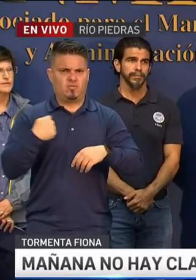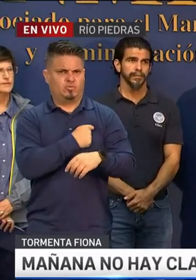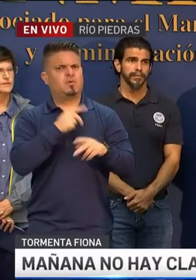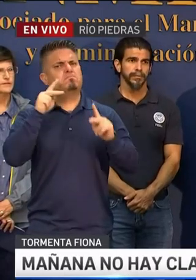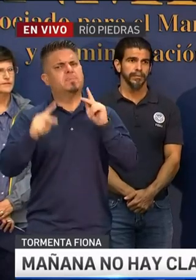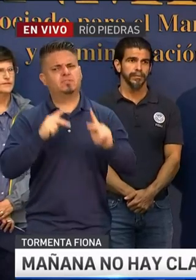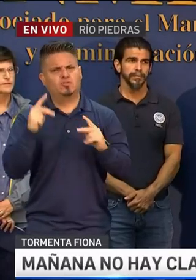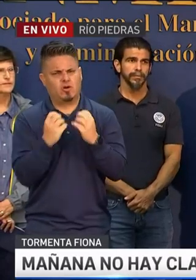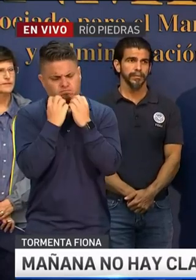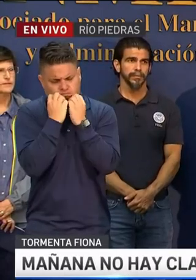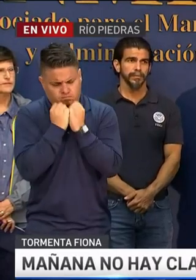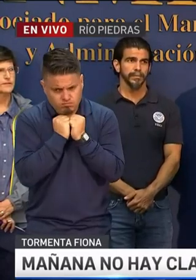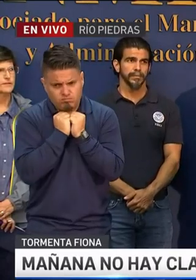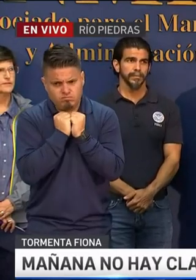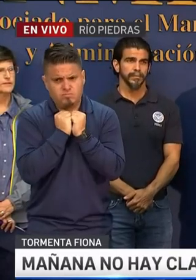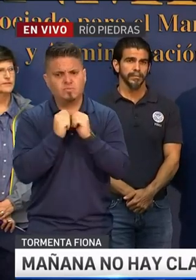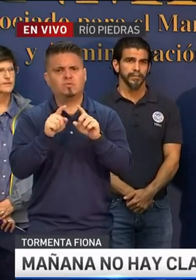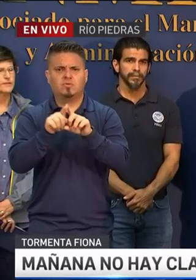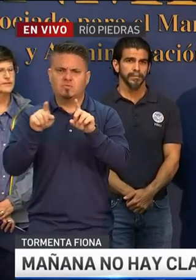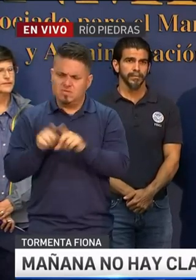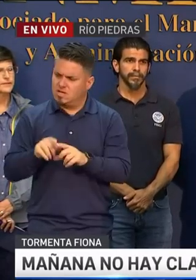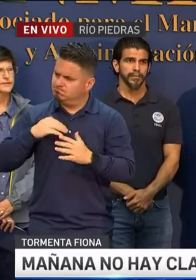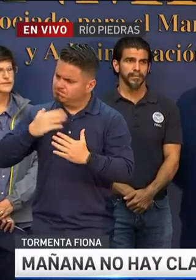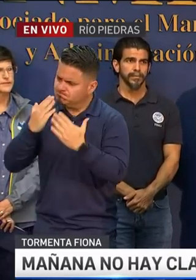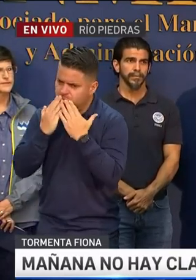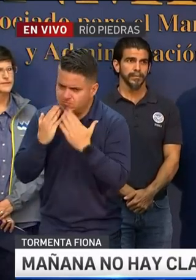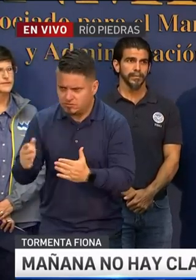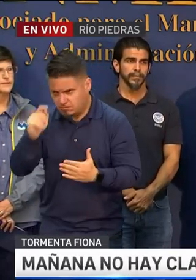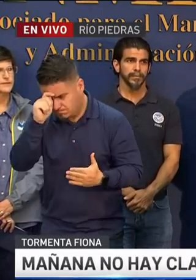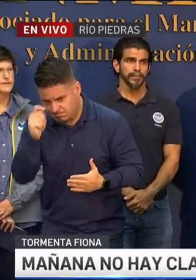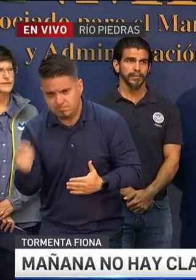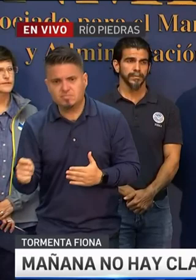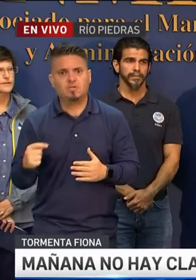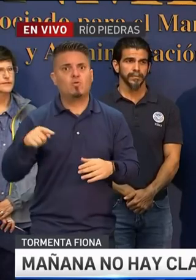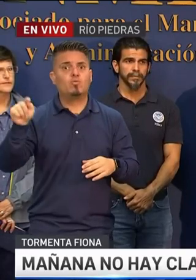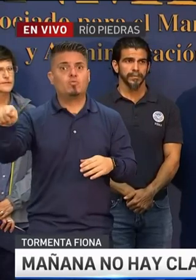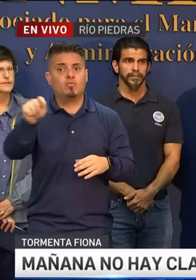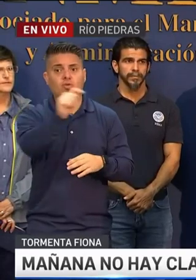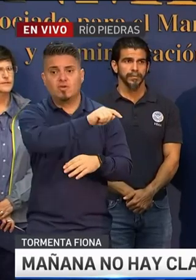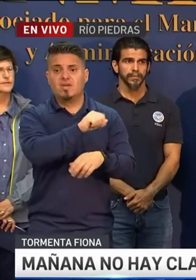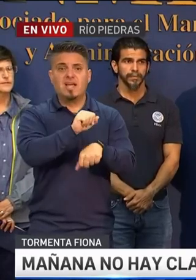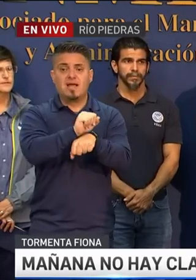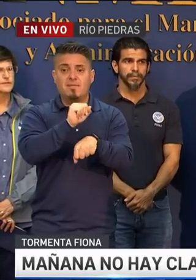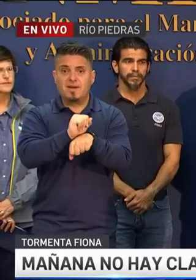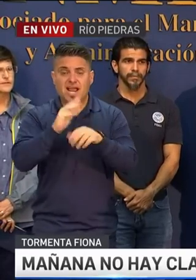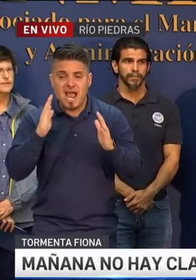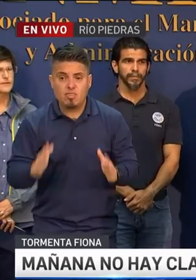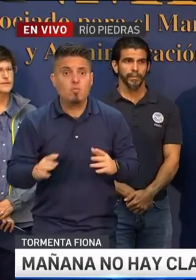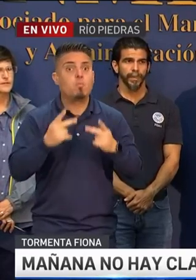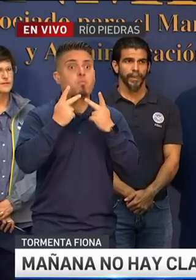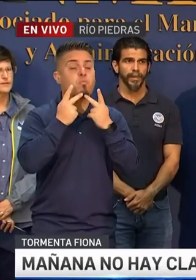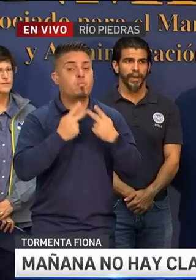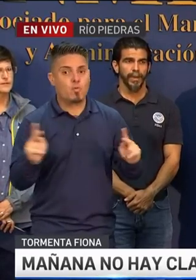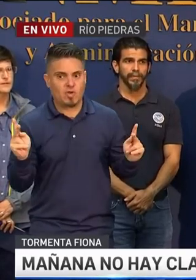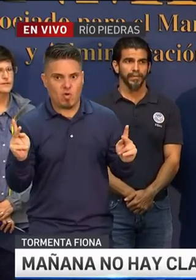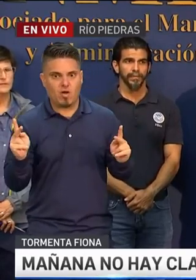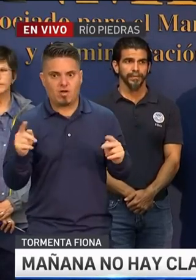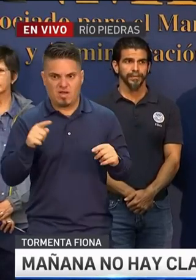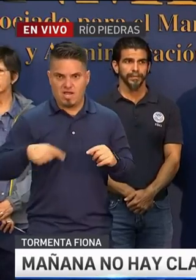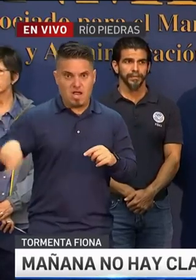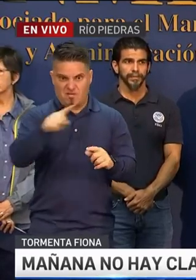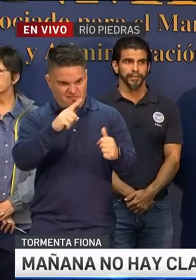ALCALDES Y A LAS ALCALDESA POR